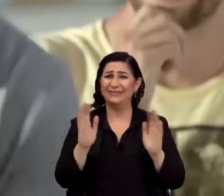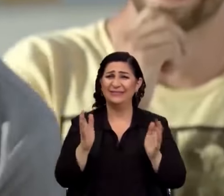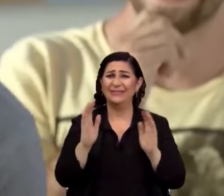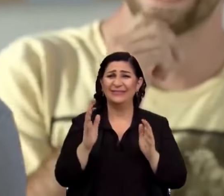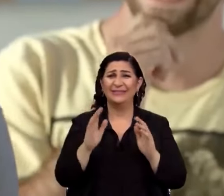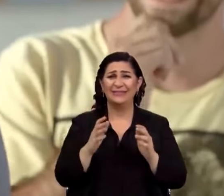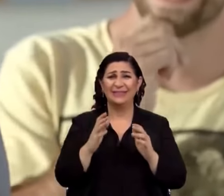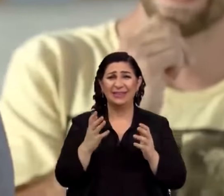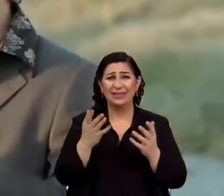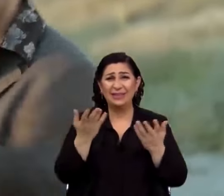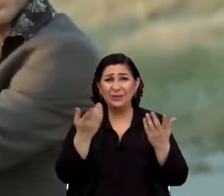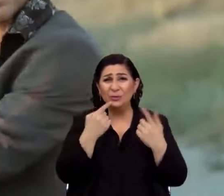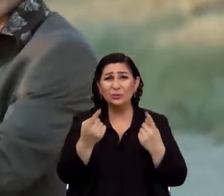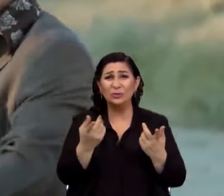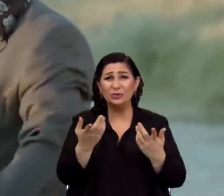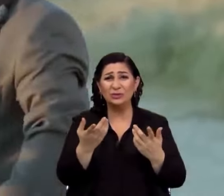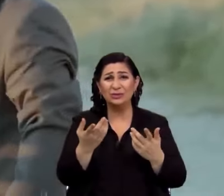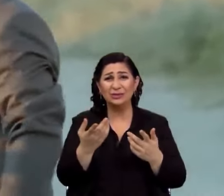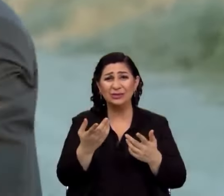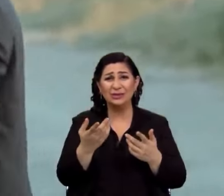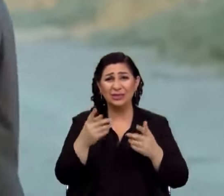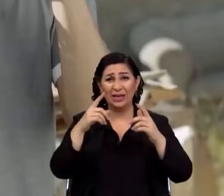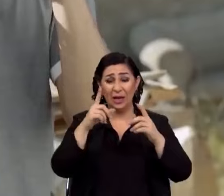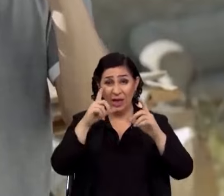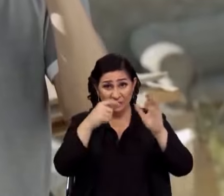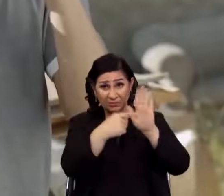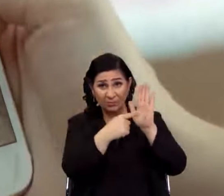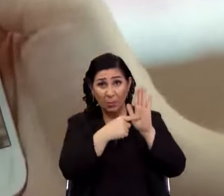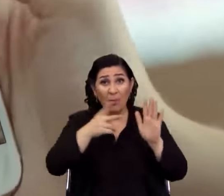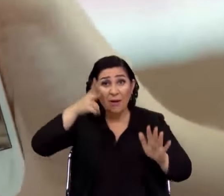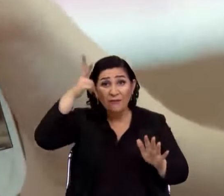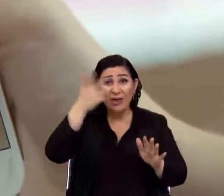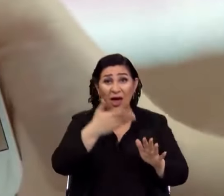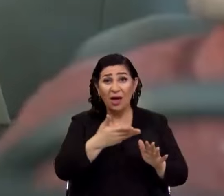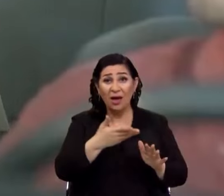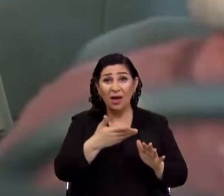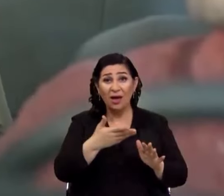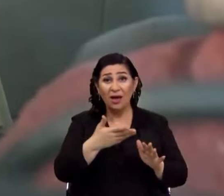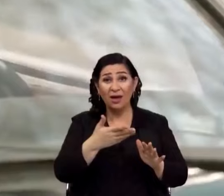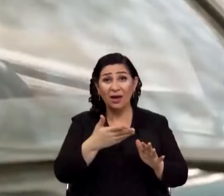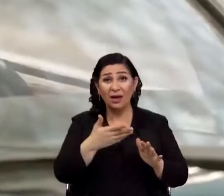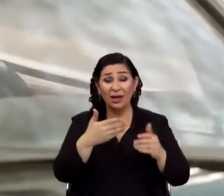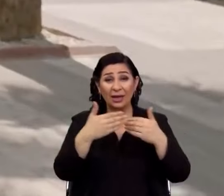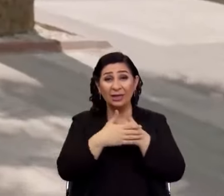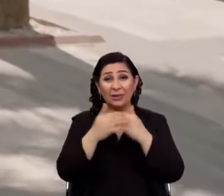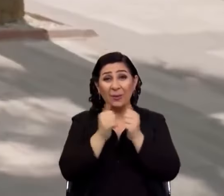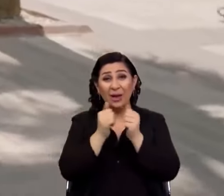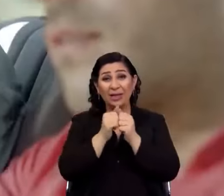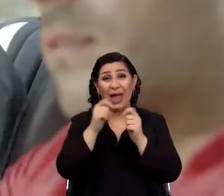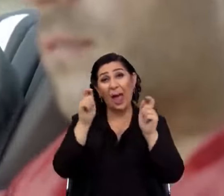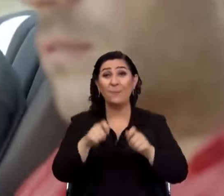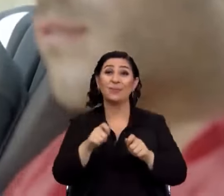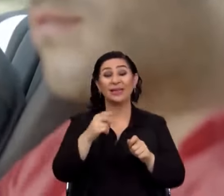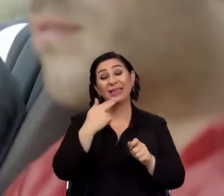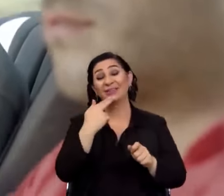anamızı feyyazın çevresindekiler mafya bunlar ne geceyi birlikte geçirdiğin o kadınlara soracaksın ya Nasıl gönderirsin o